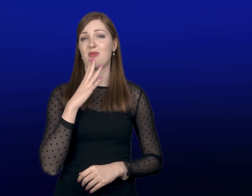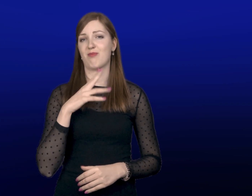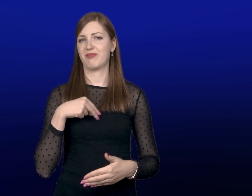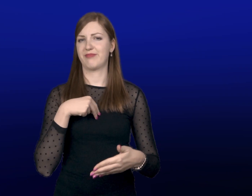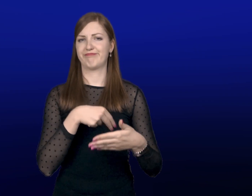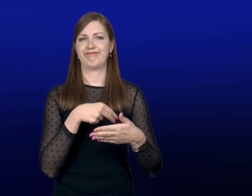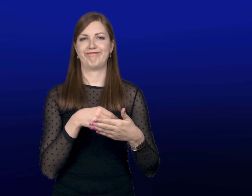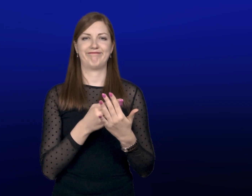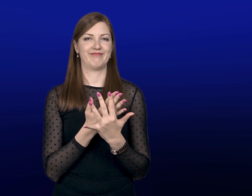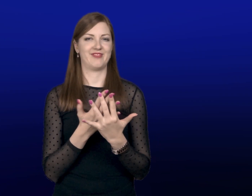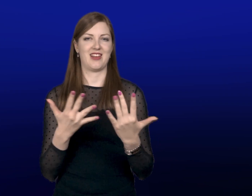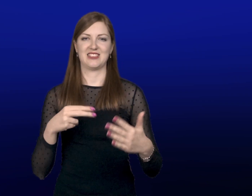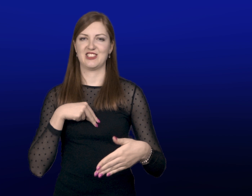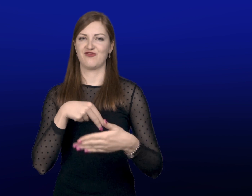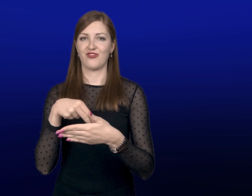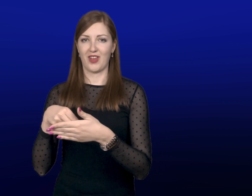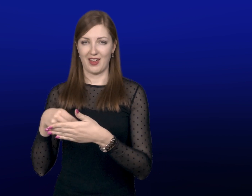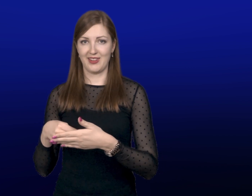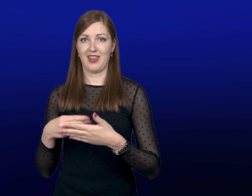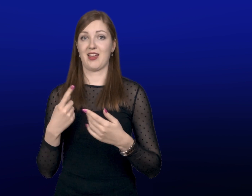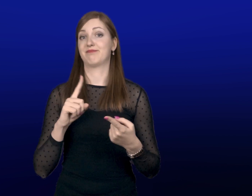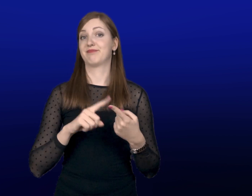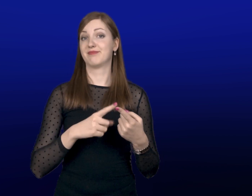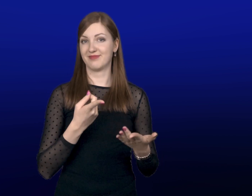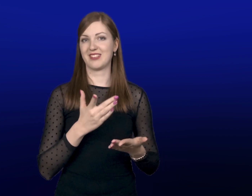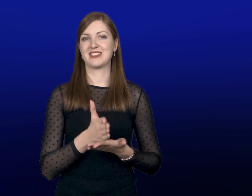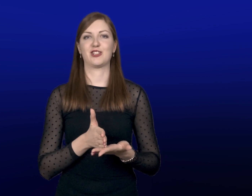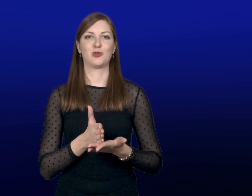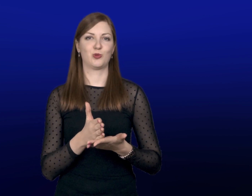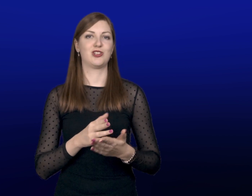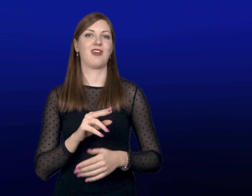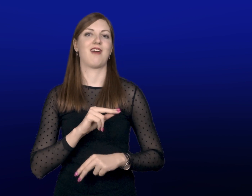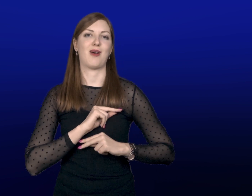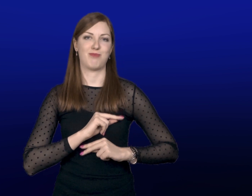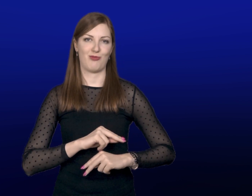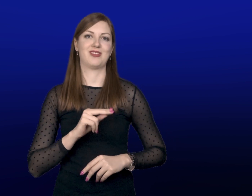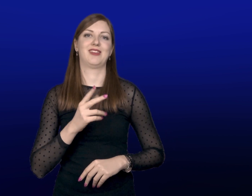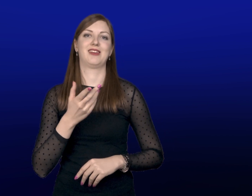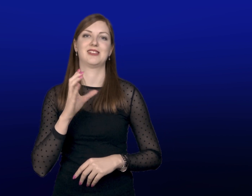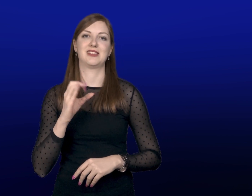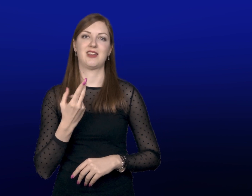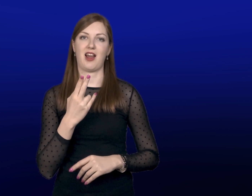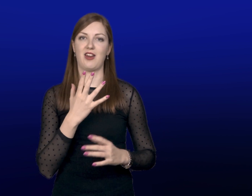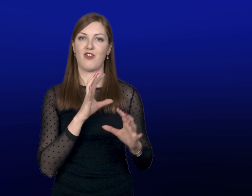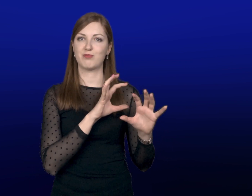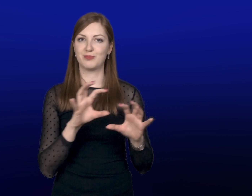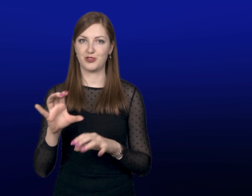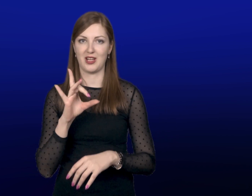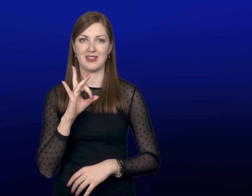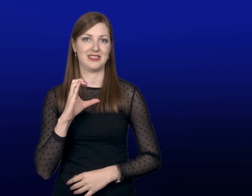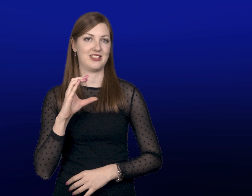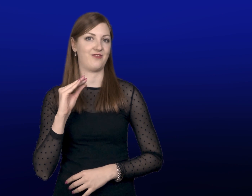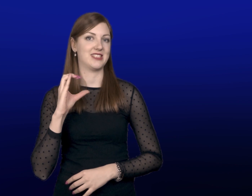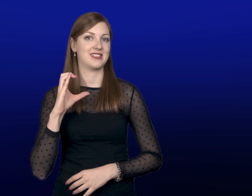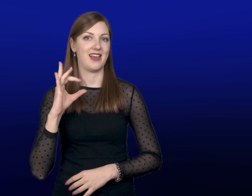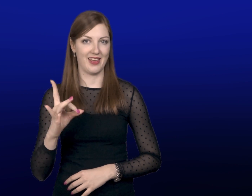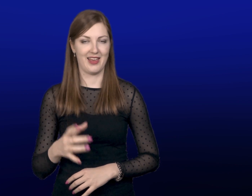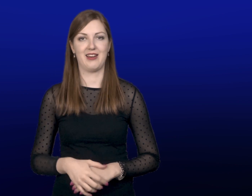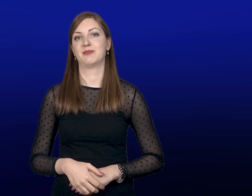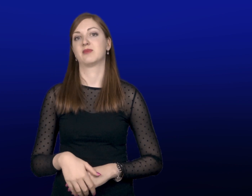Н.В. Бобовой присвоены звания «Заслуженный работник социального обеспечения РСФСР» (1986 г.),